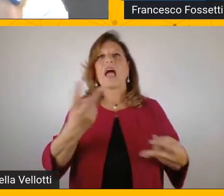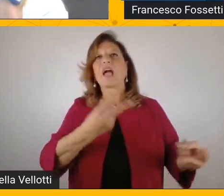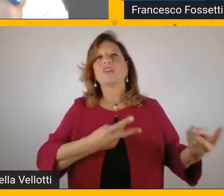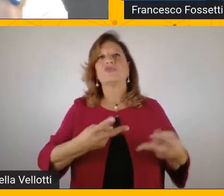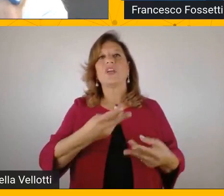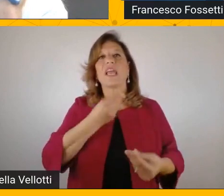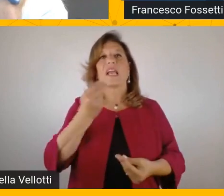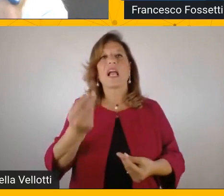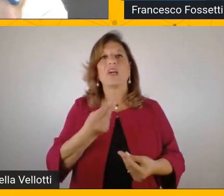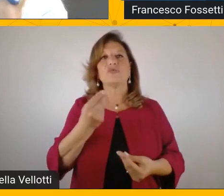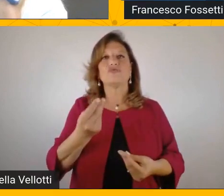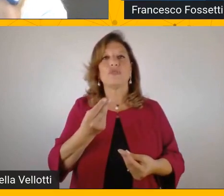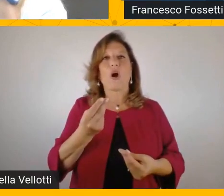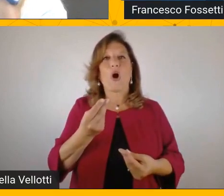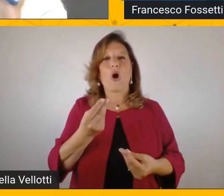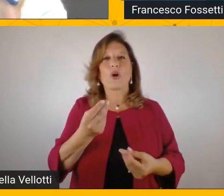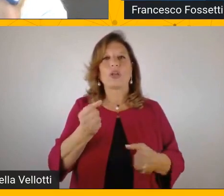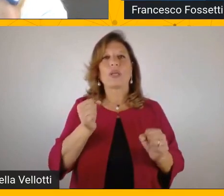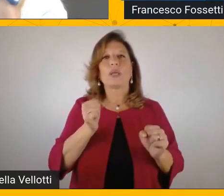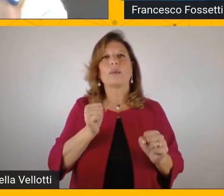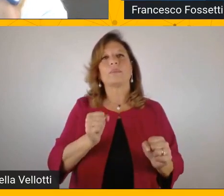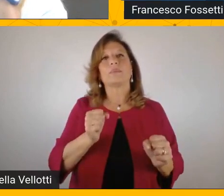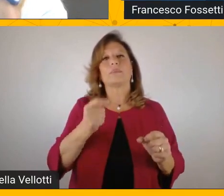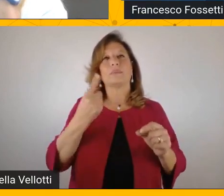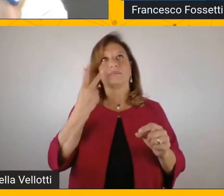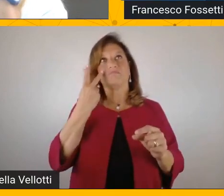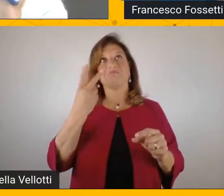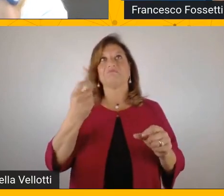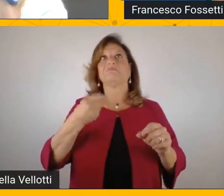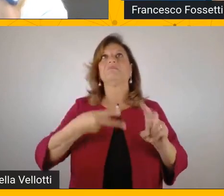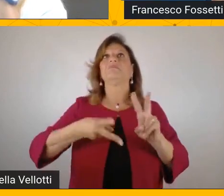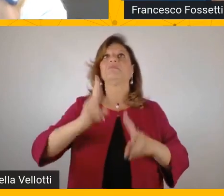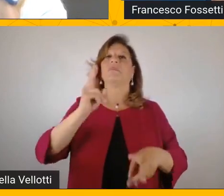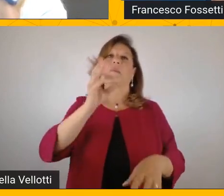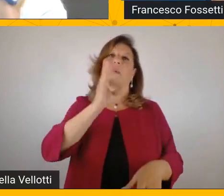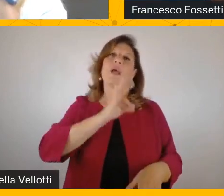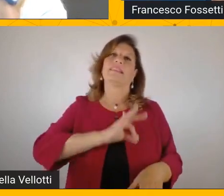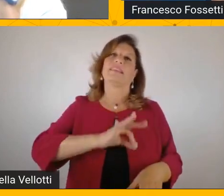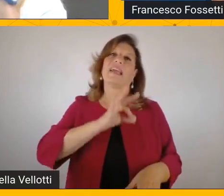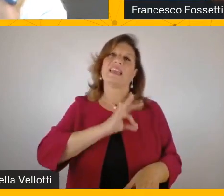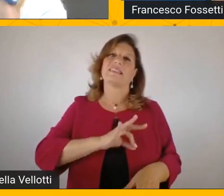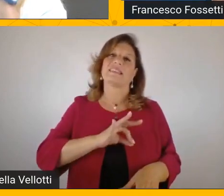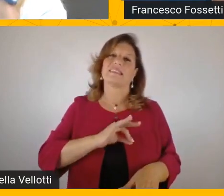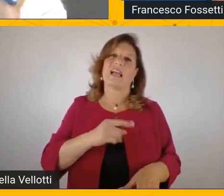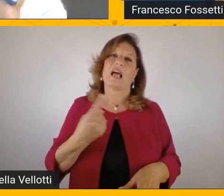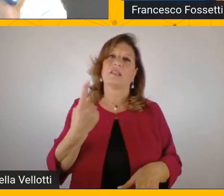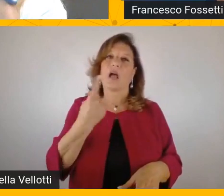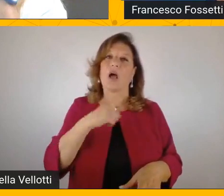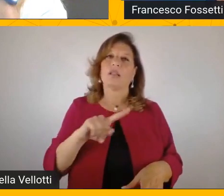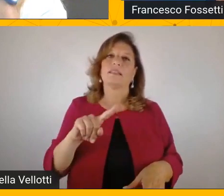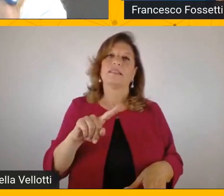giochi che hanno magari un colpo d'occhio un po' più eh